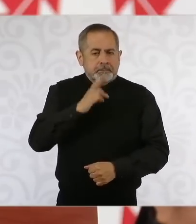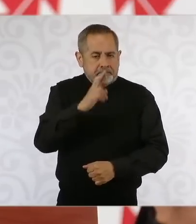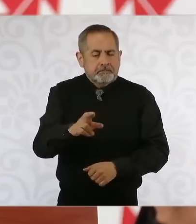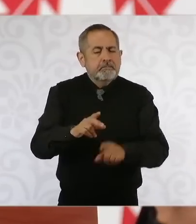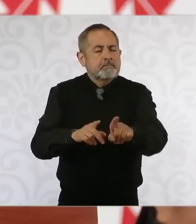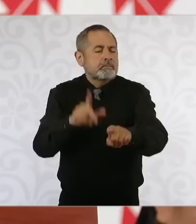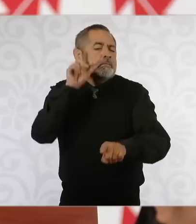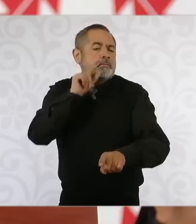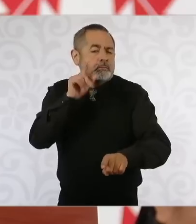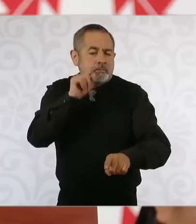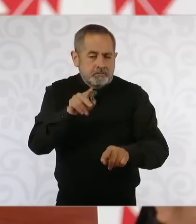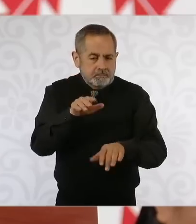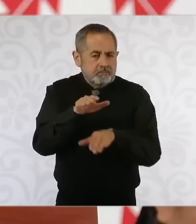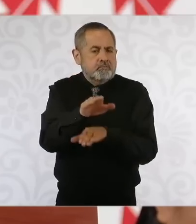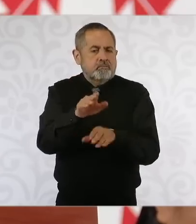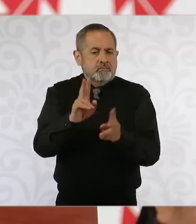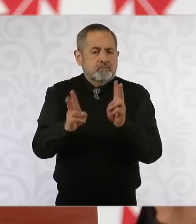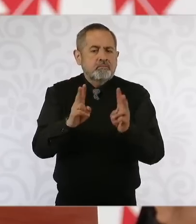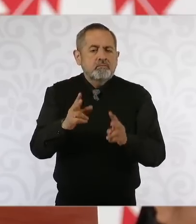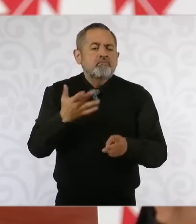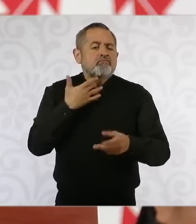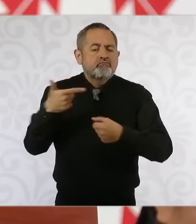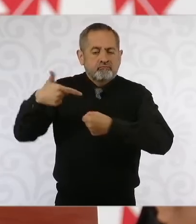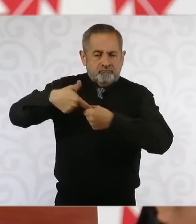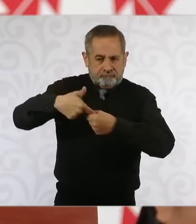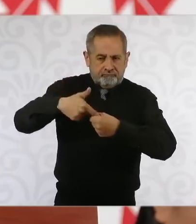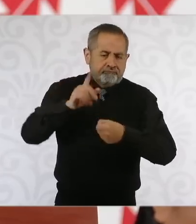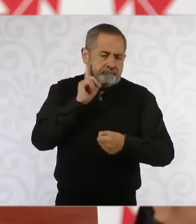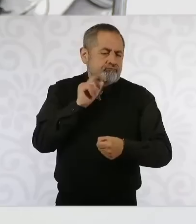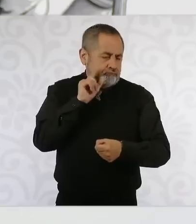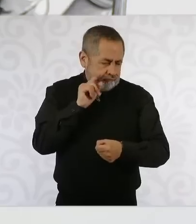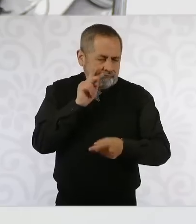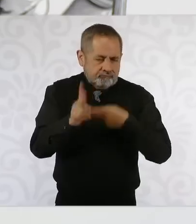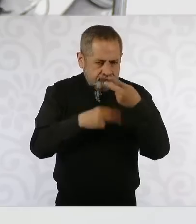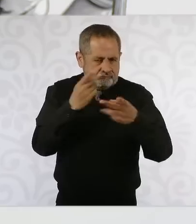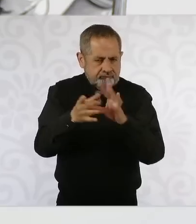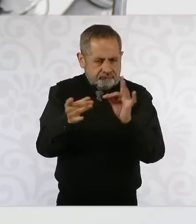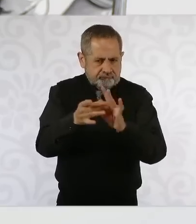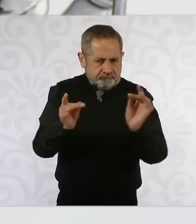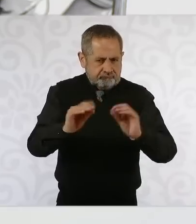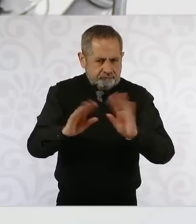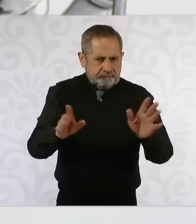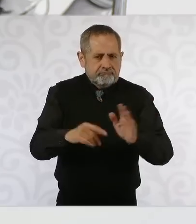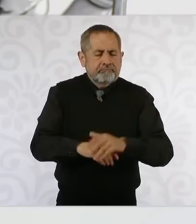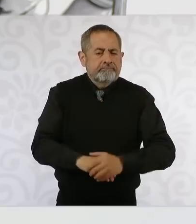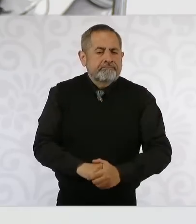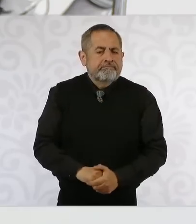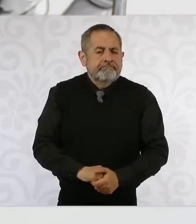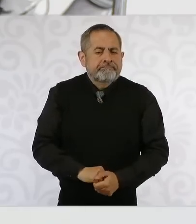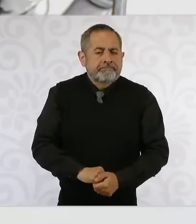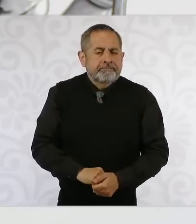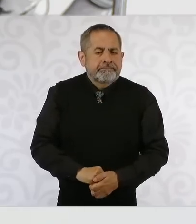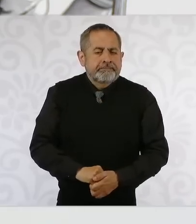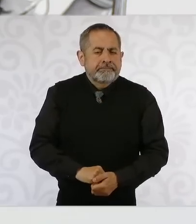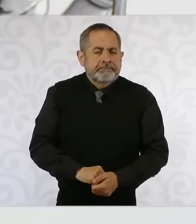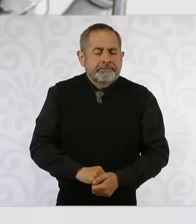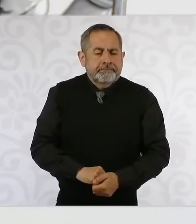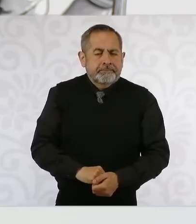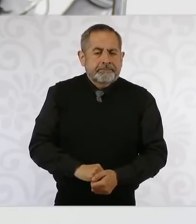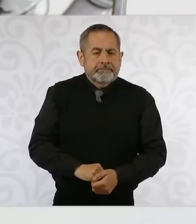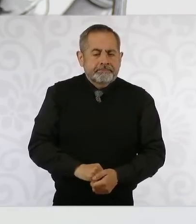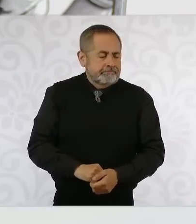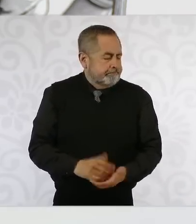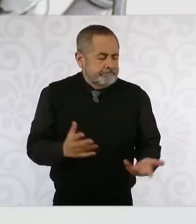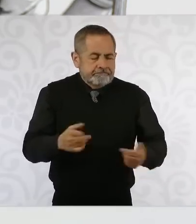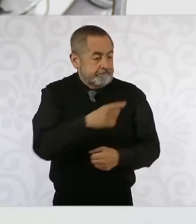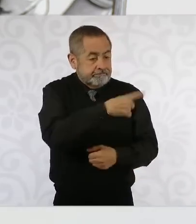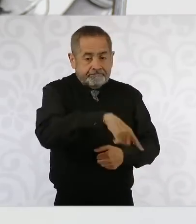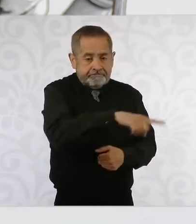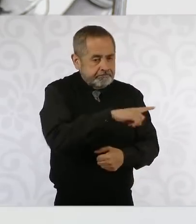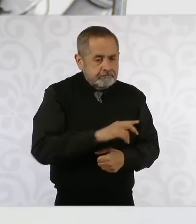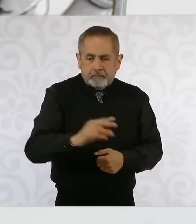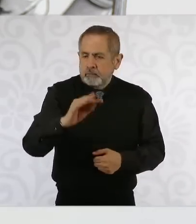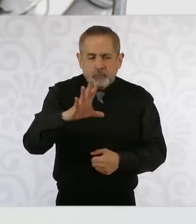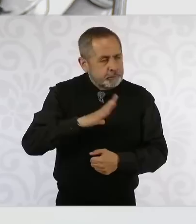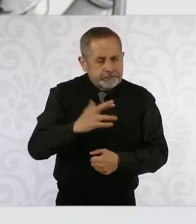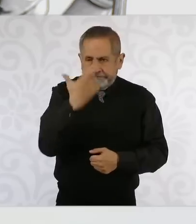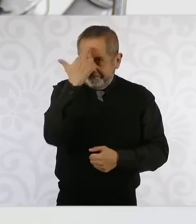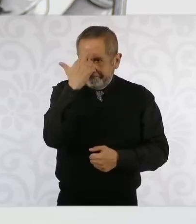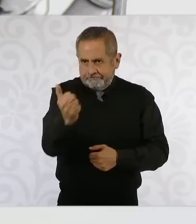presentarlo no tiene nada de fundamento las